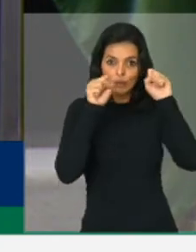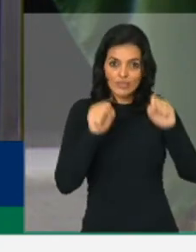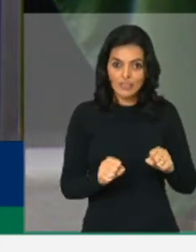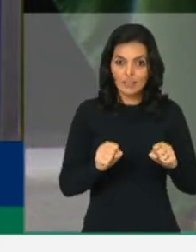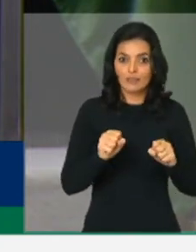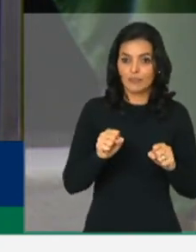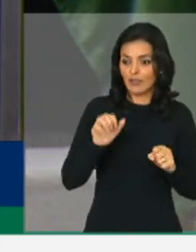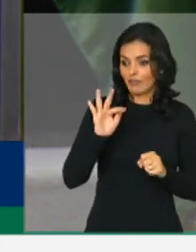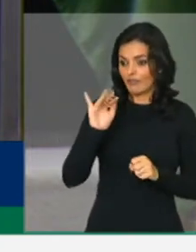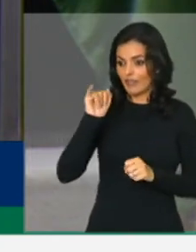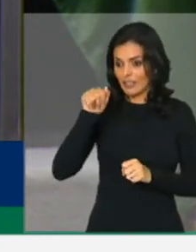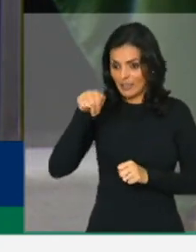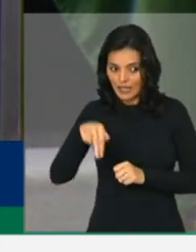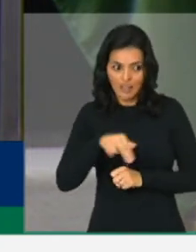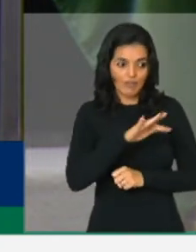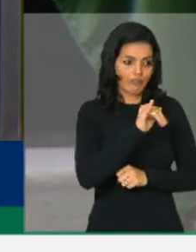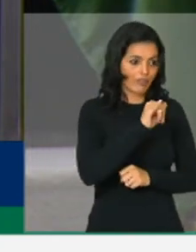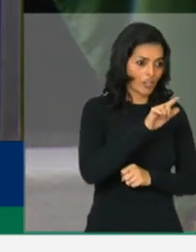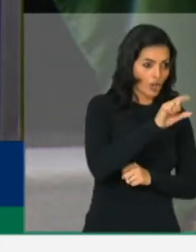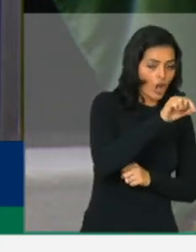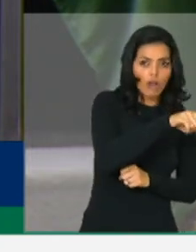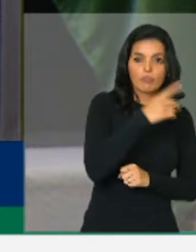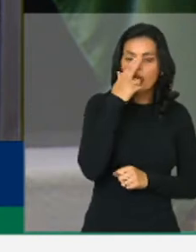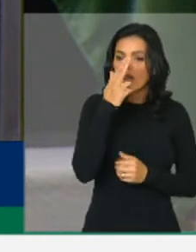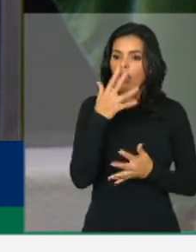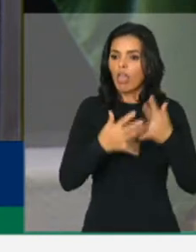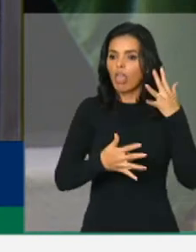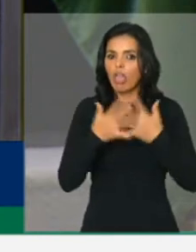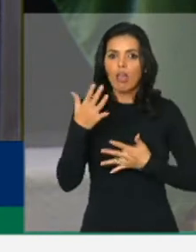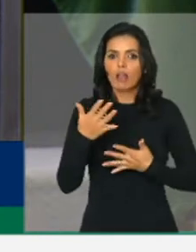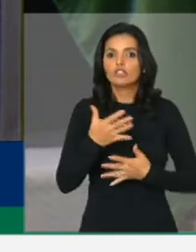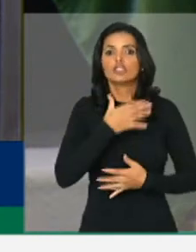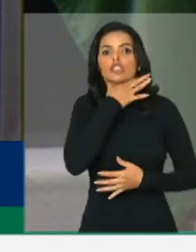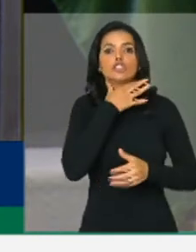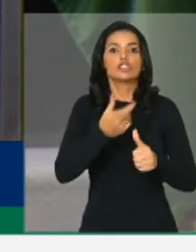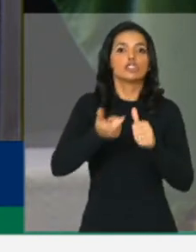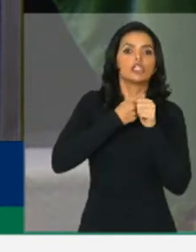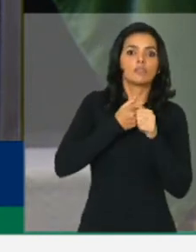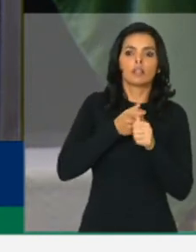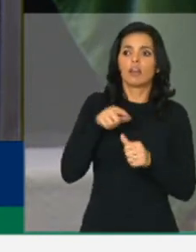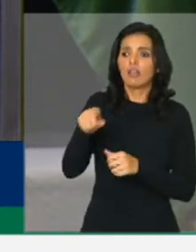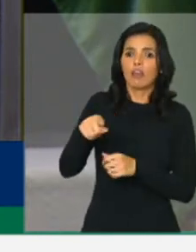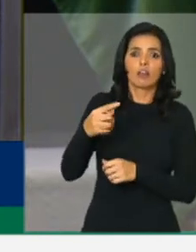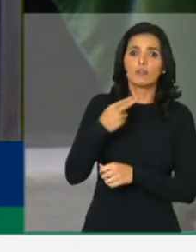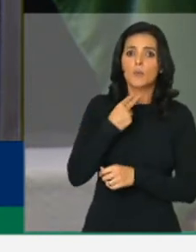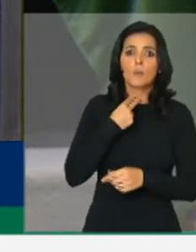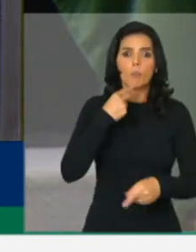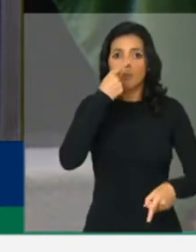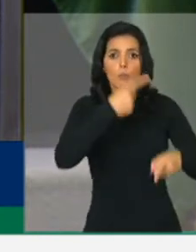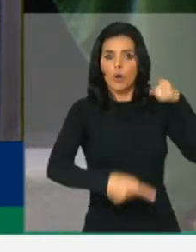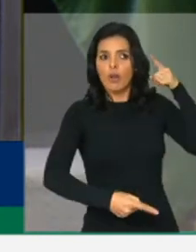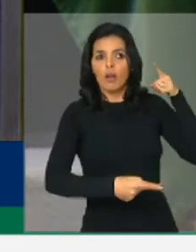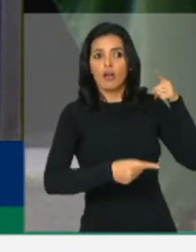CASO O BASA, NO CASO O BNBD OU O PRÓPRIO BANCO DO BRASIL. ESSA MEDIDA PROVISÓRIA VEIO PRA SANAR ISSO, REABILITAR MAIS DE 700 EMPRESAS DO NORDESTE E MAIS DE 400